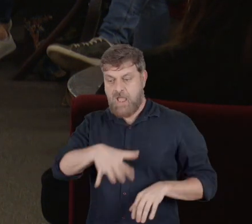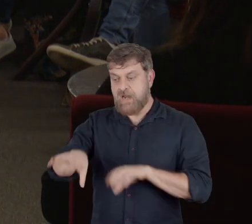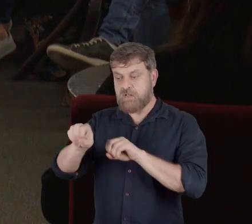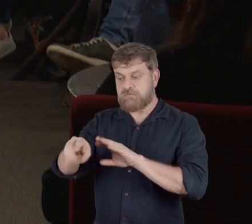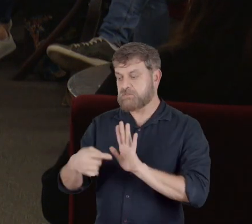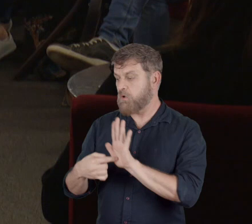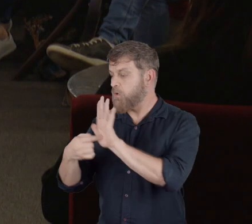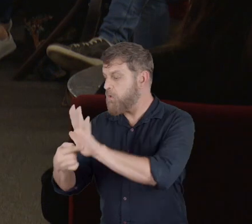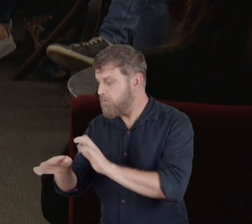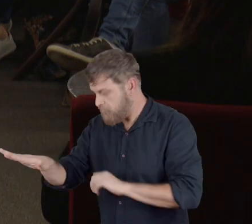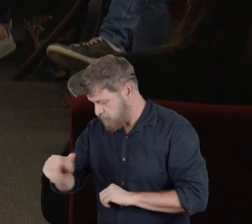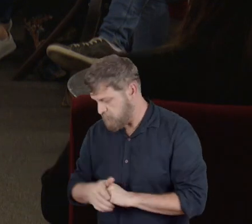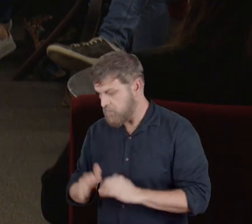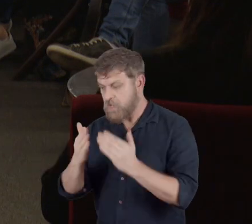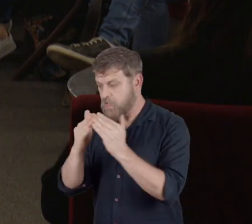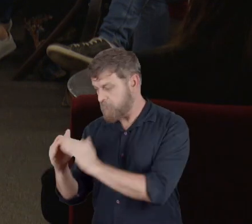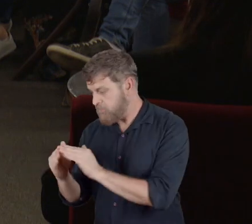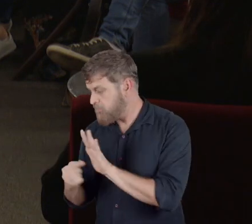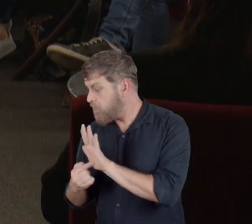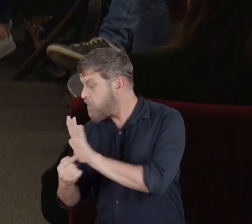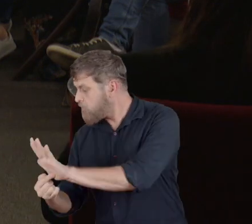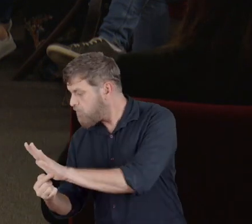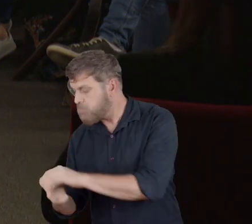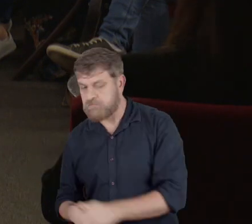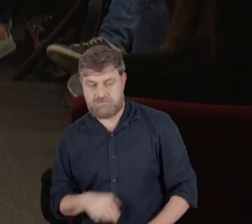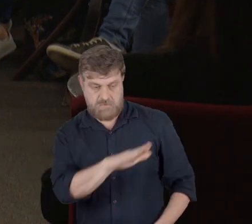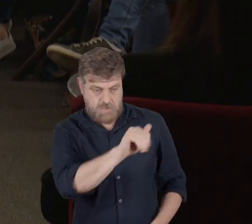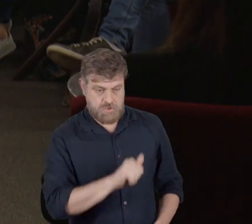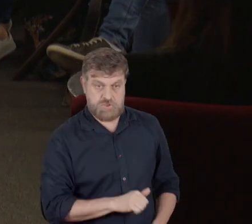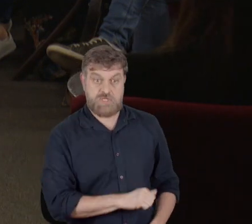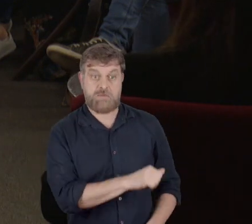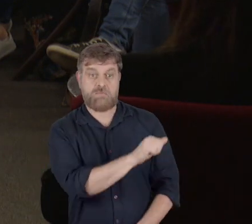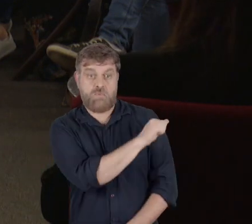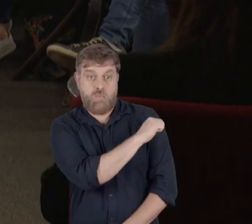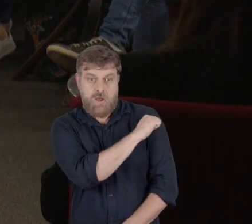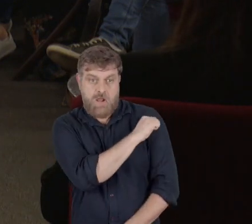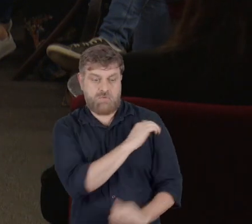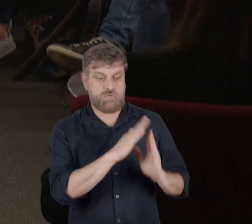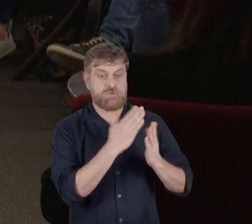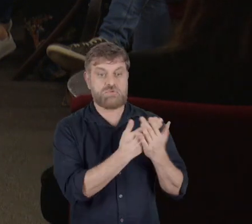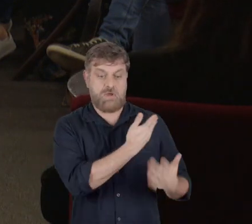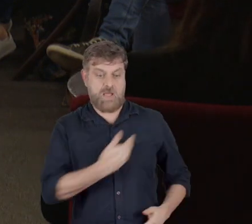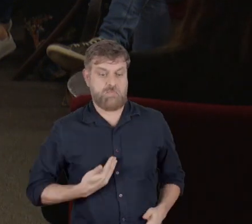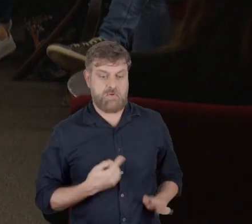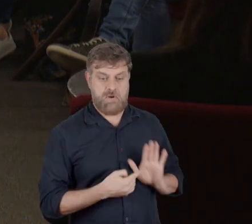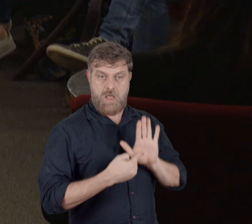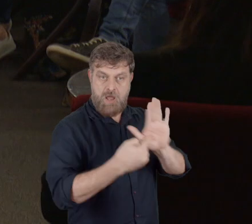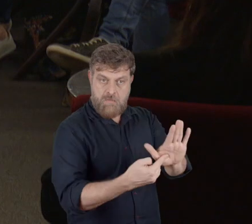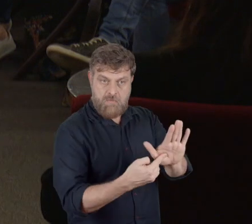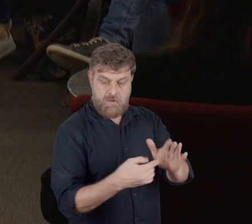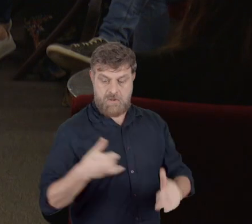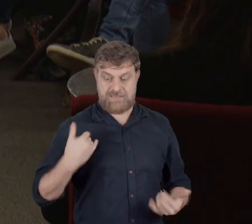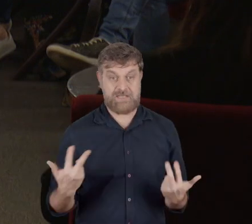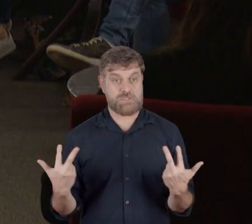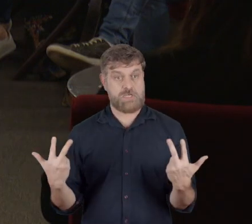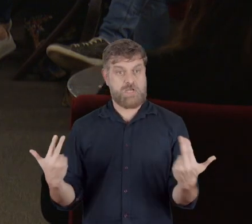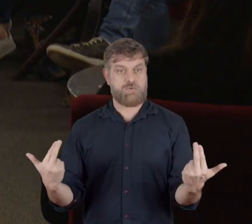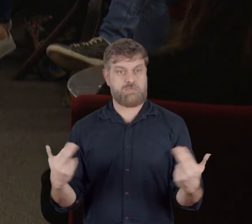eu mostro para uma criança no complexo do Alemão e mostro pra uma criança da escola pública do Rio de Janeiro, da mesma idade,